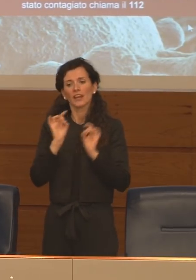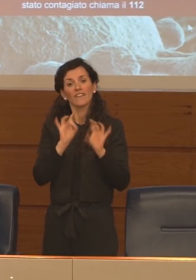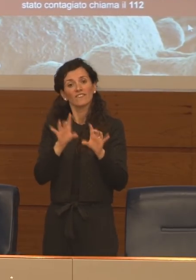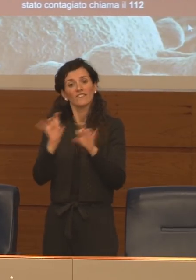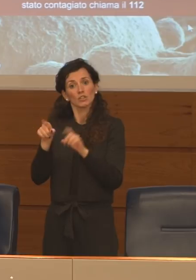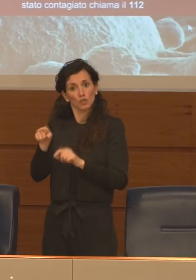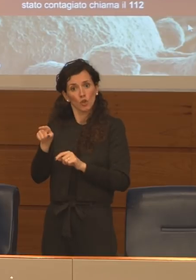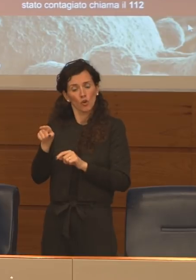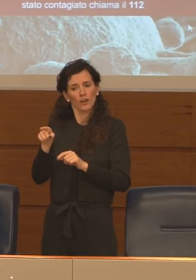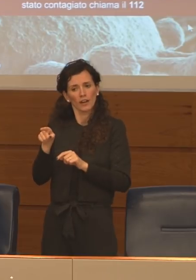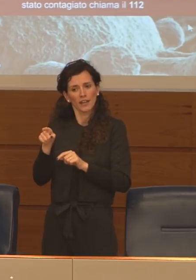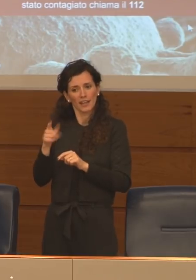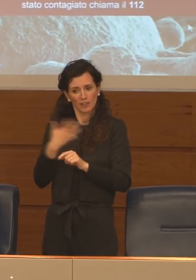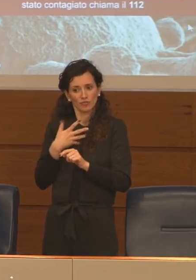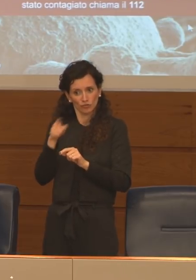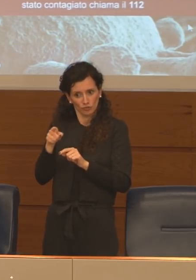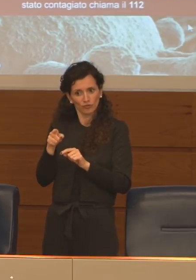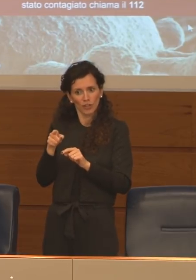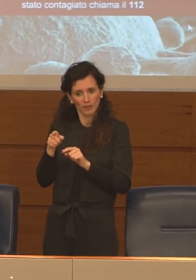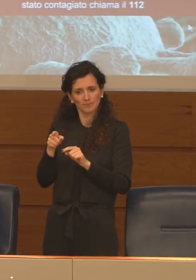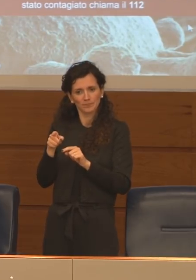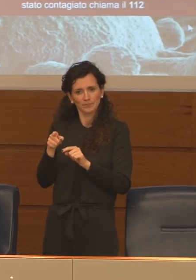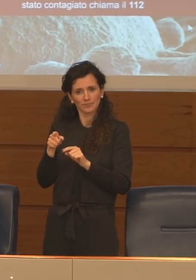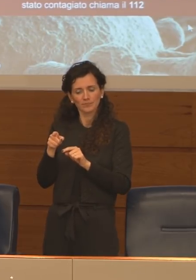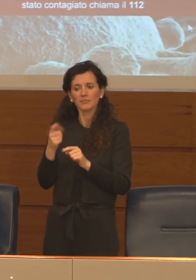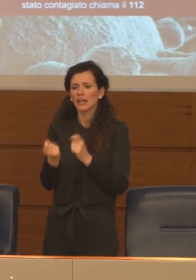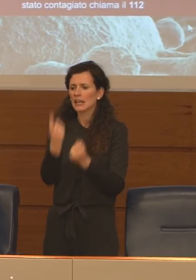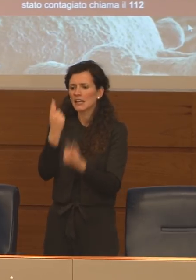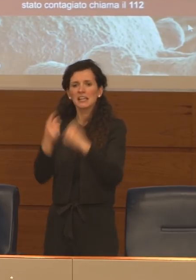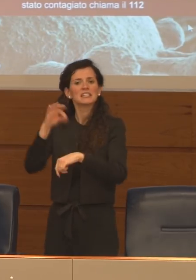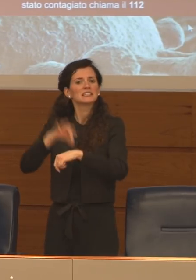infezione passa in maniera totalmente asintomatica